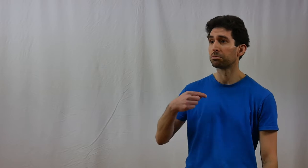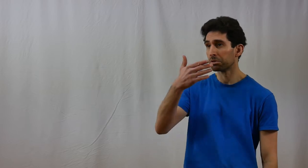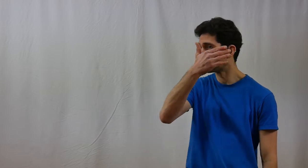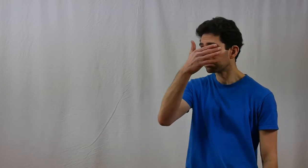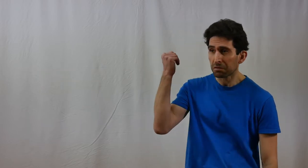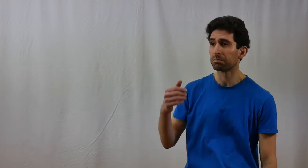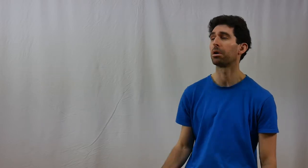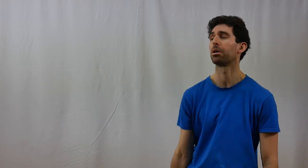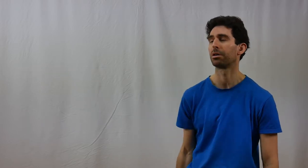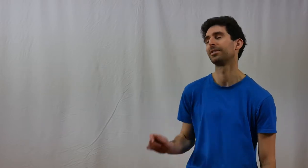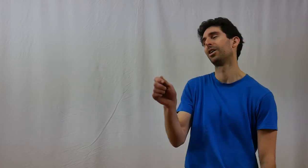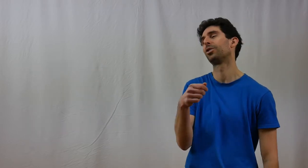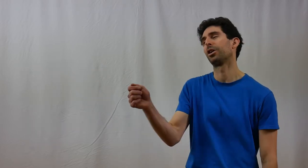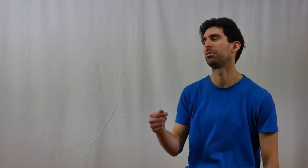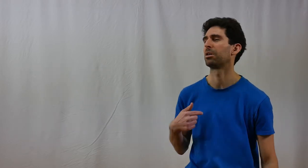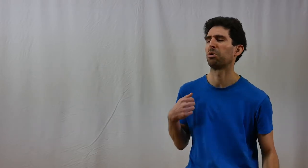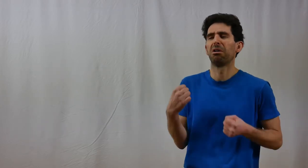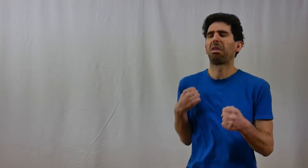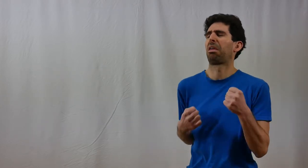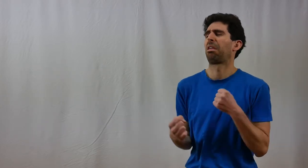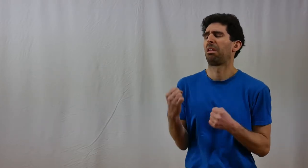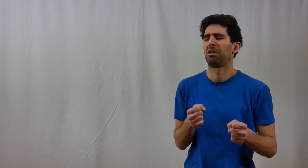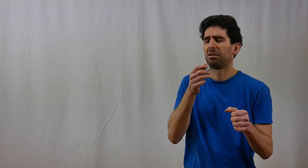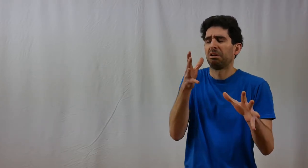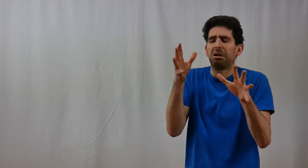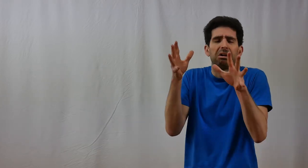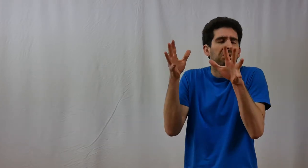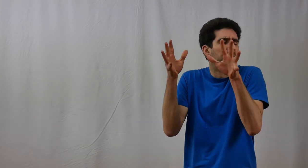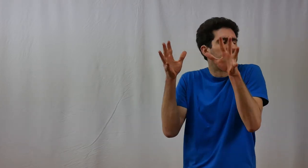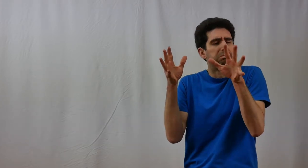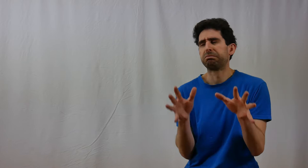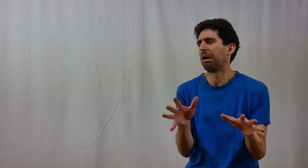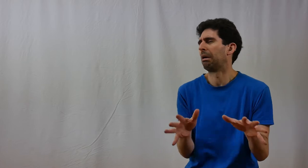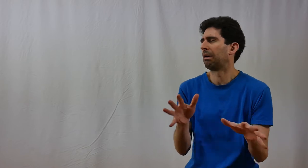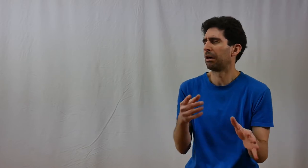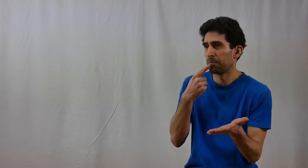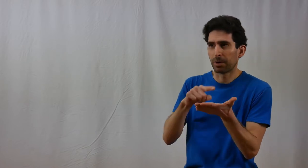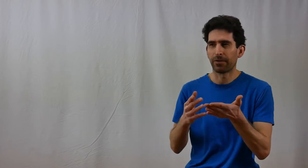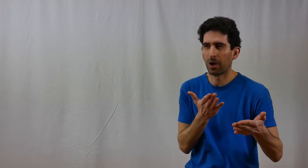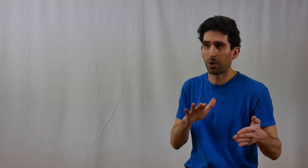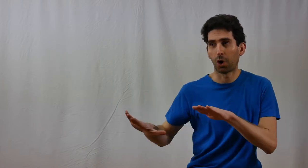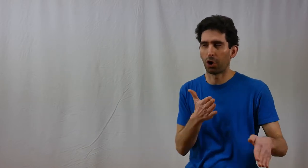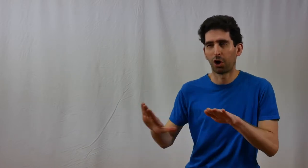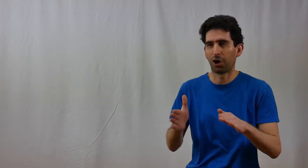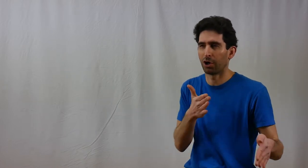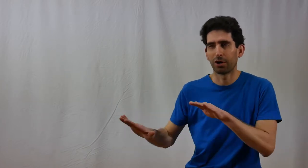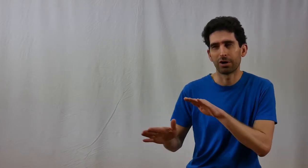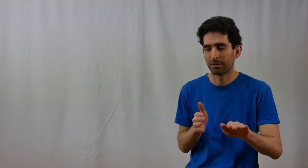Je ne savais pas. Normal, je déteste la course à pied. Je préfère le roller.